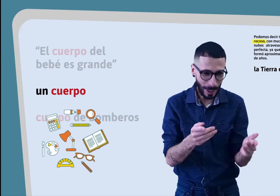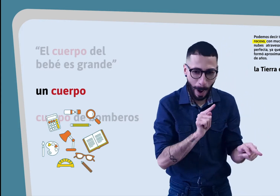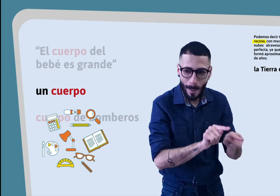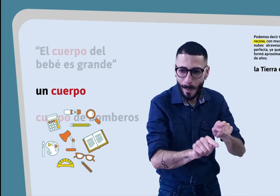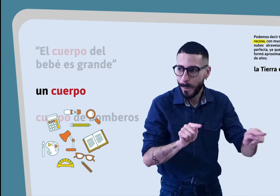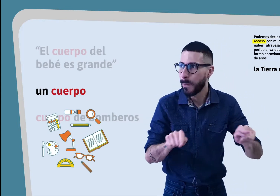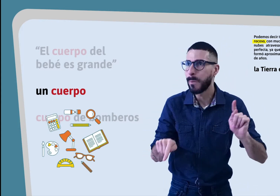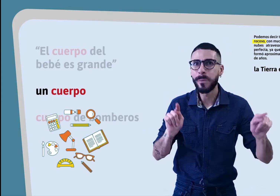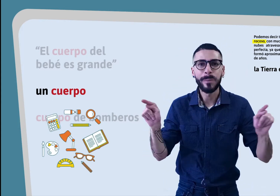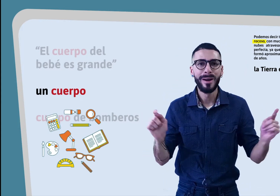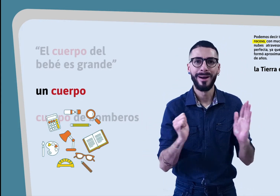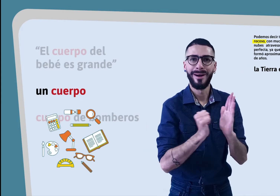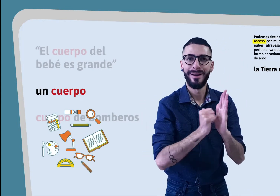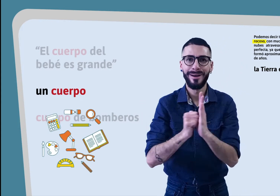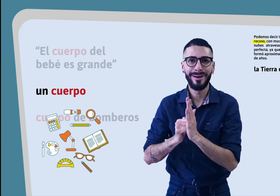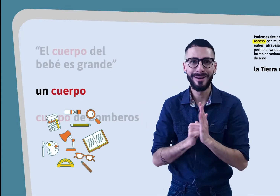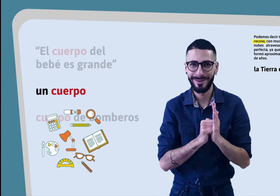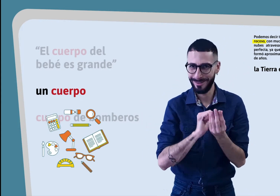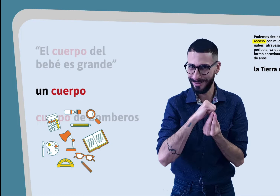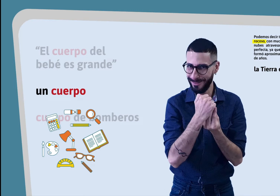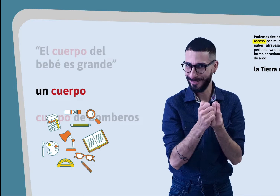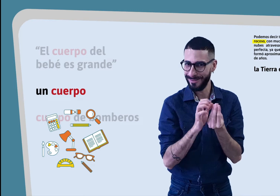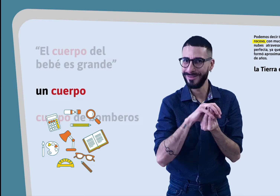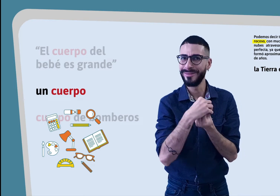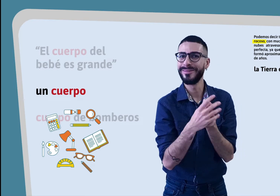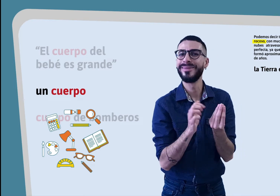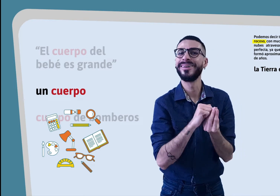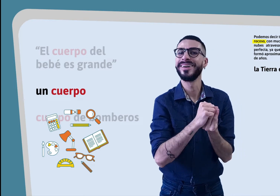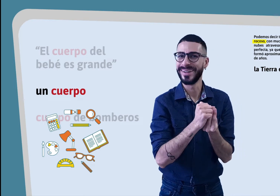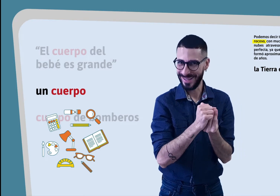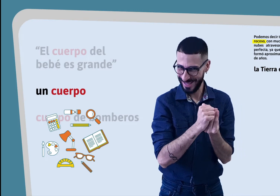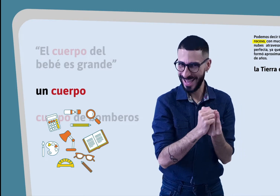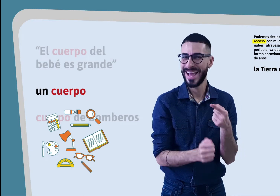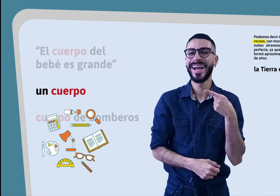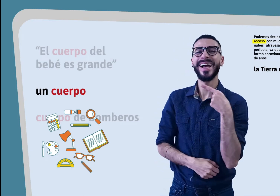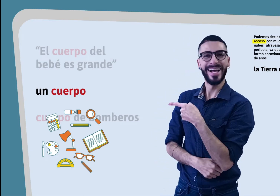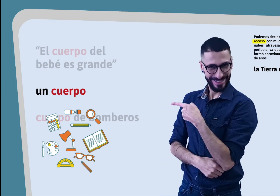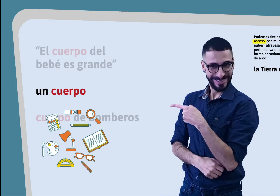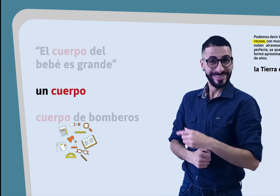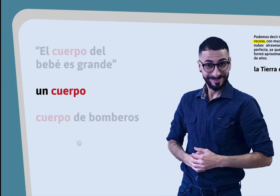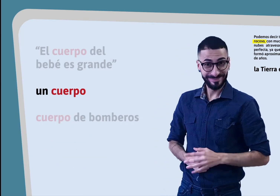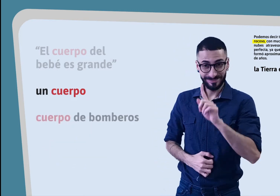Son diversos objetos físicos, son cuerpos.